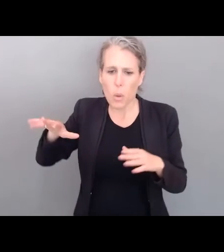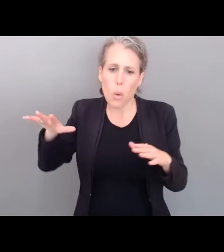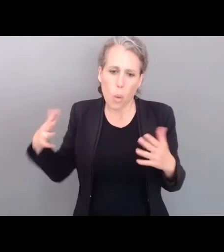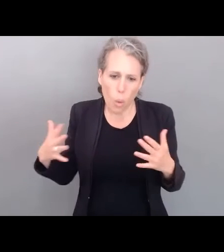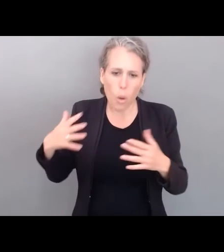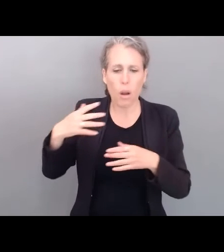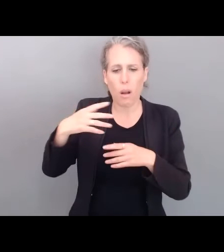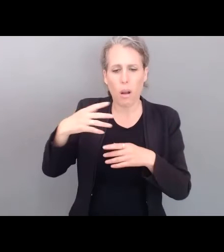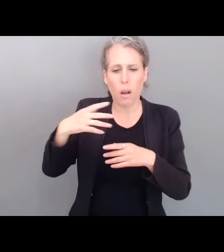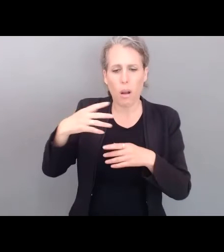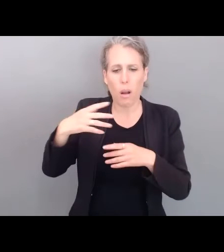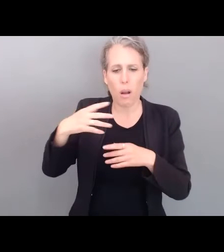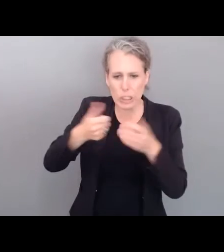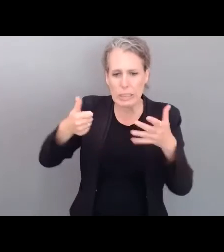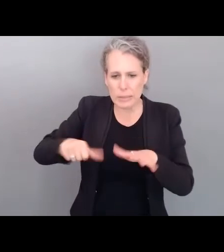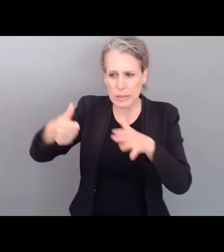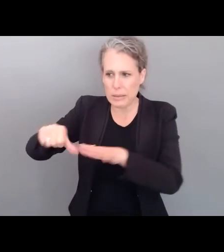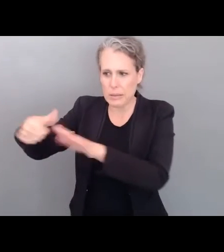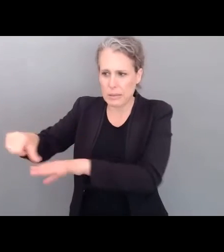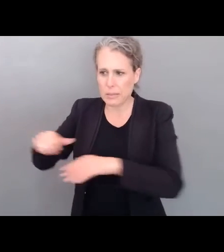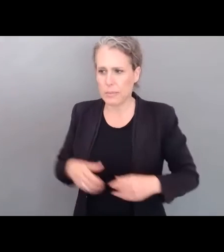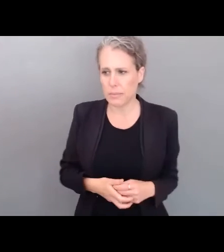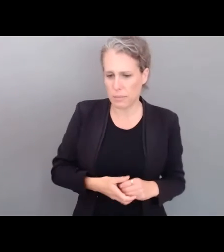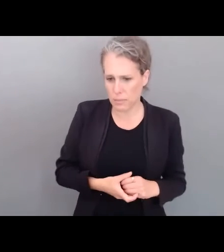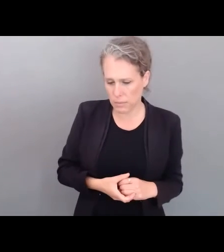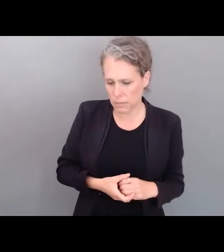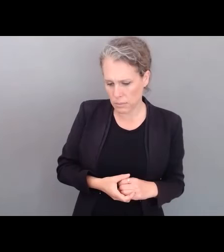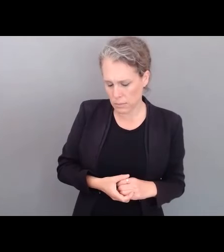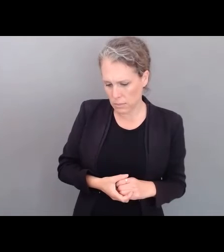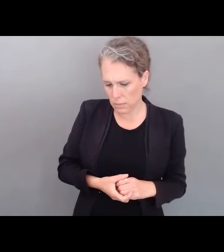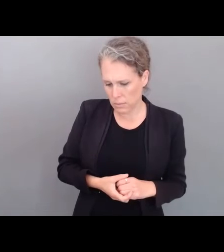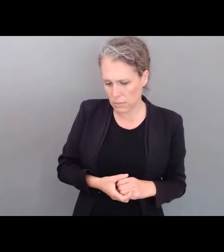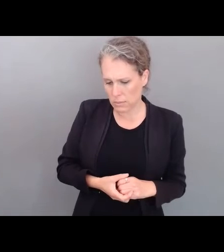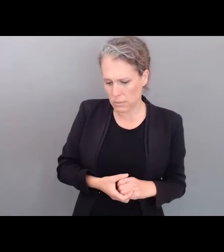buen candidato de la alianza de discapacidad y proporcionar calidad {Inaudible} fue muy